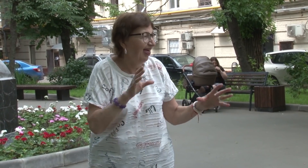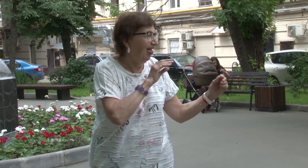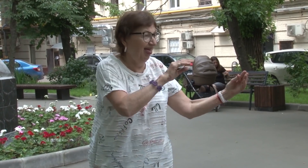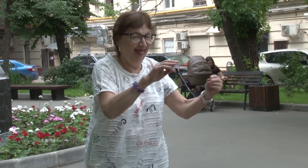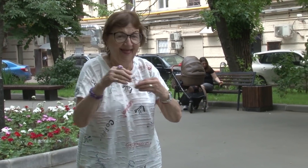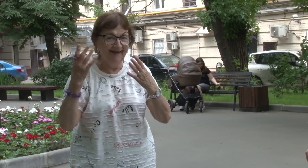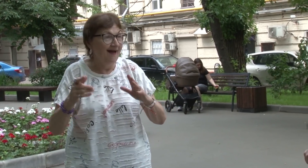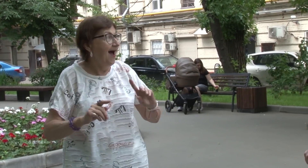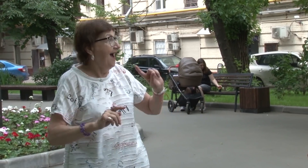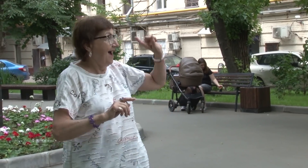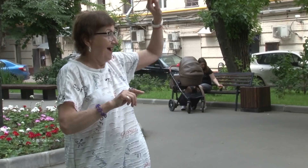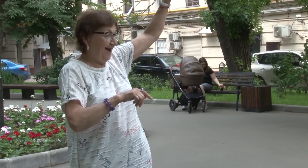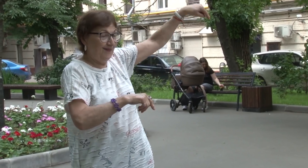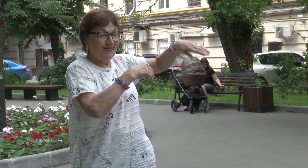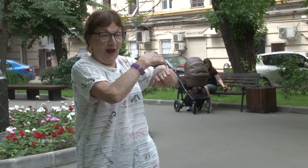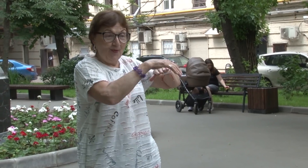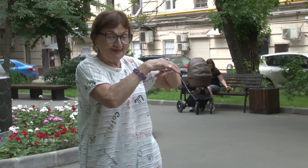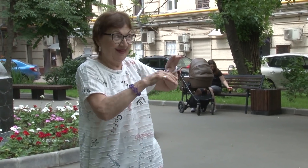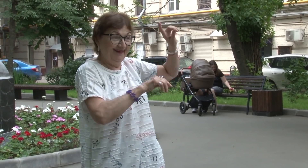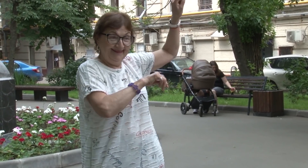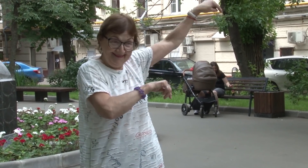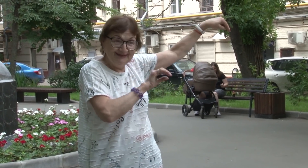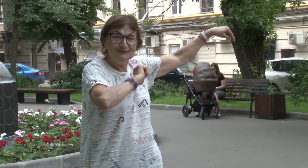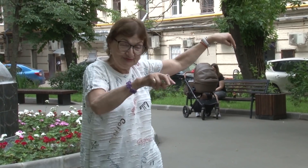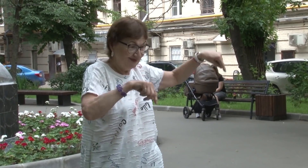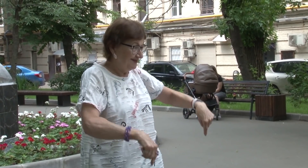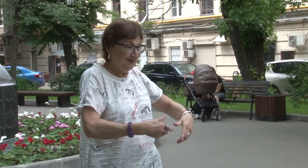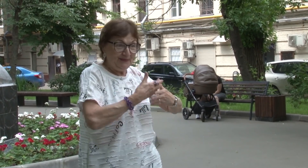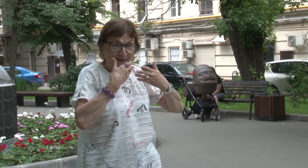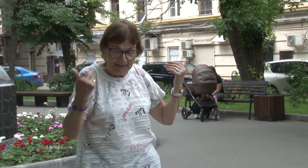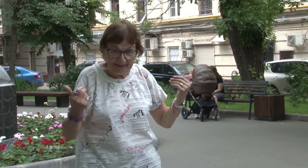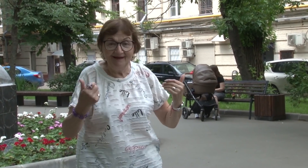На улице за домом часы висели, а здесь нет.